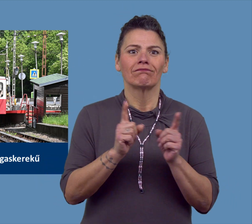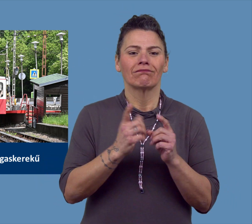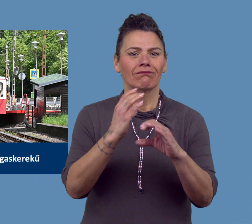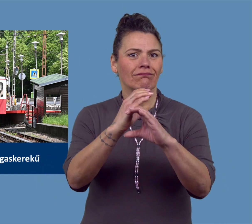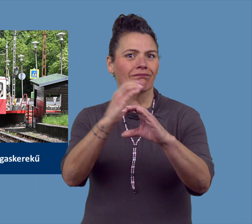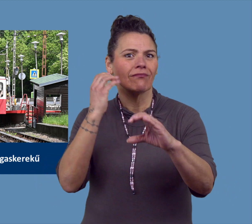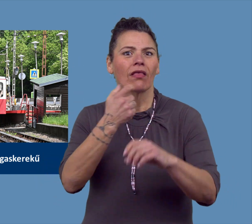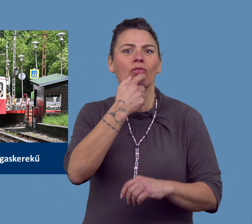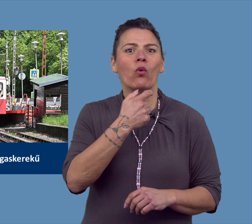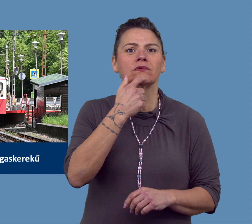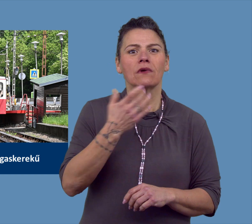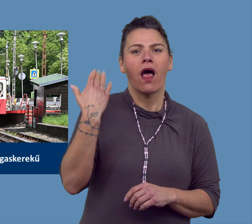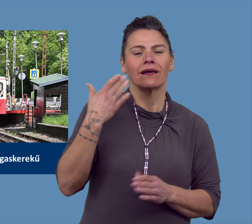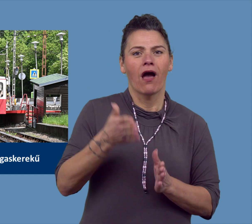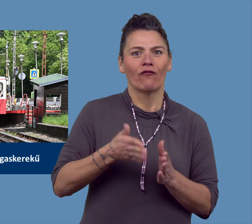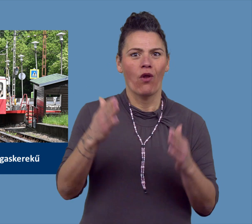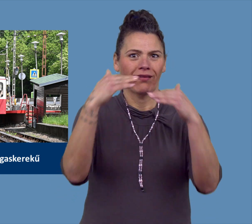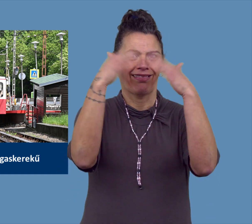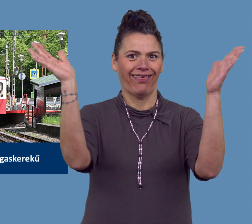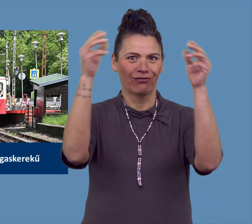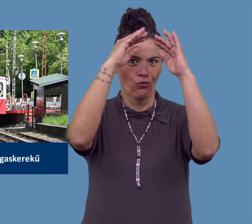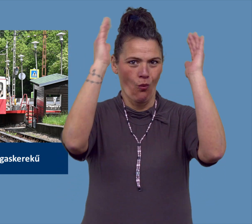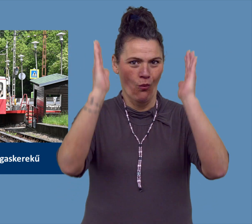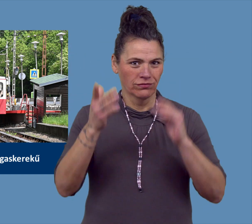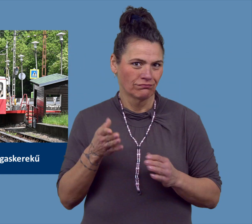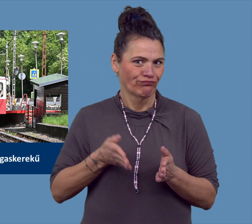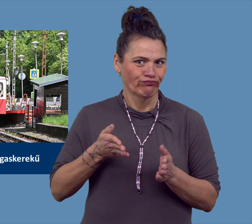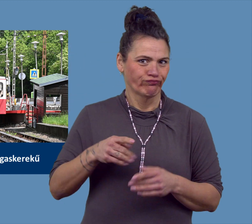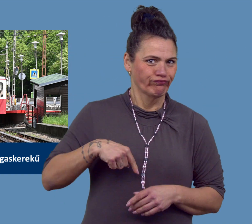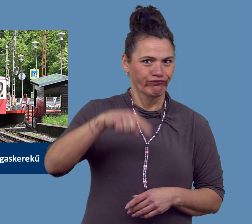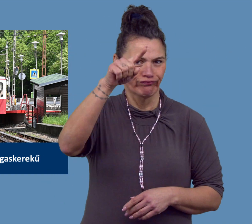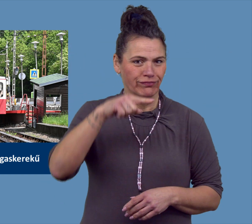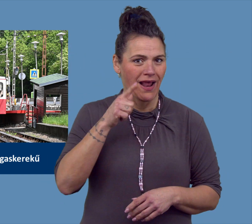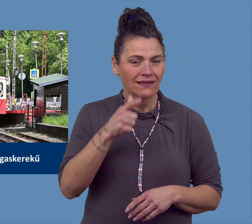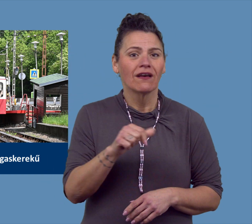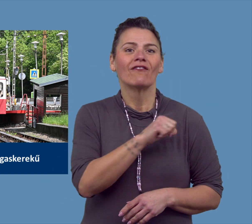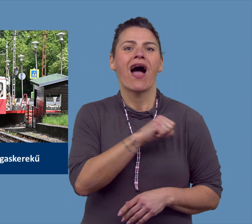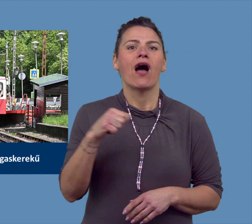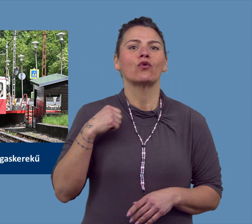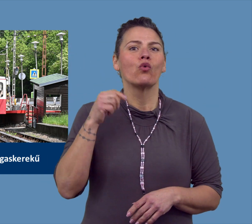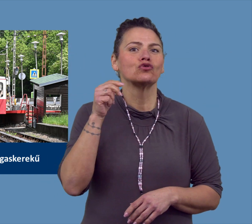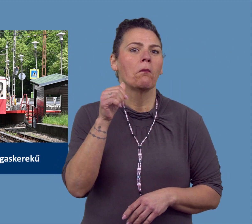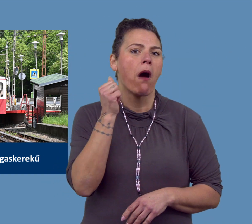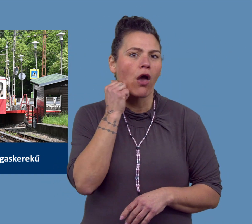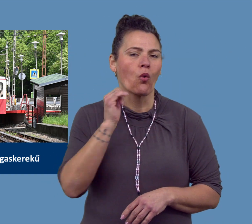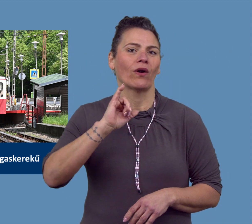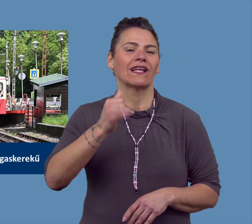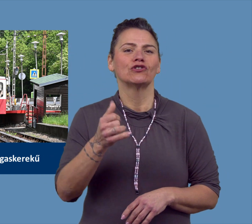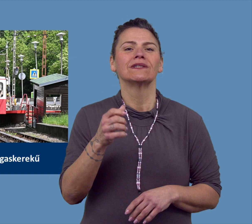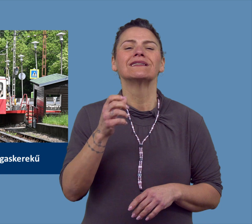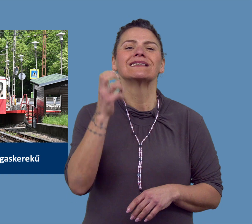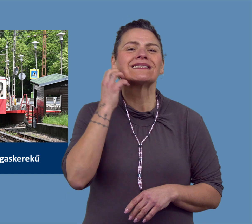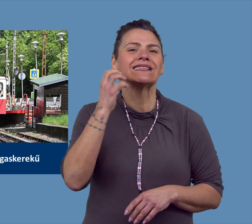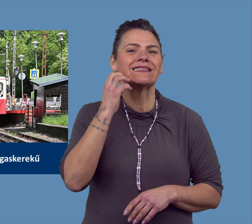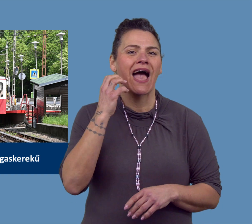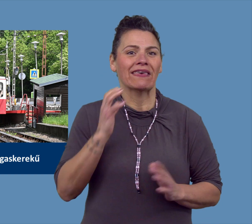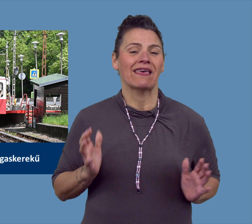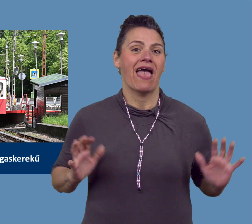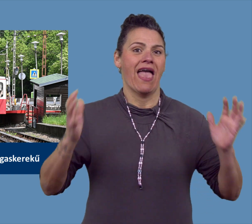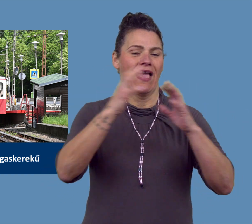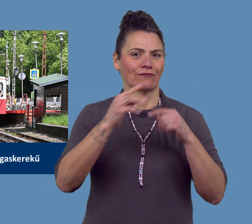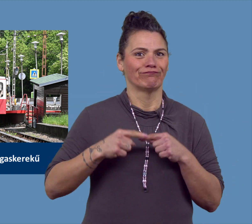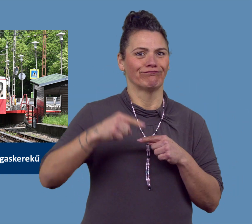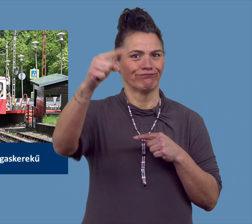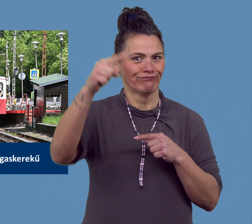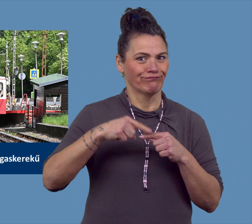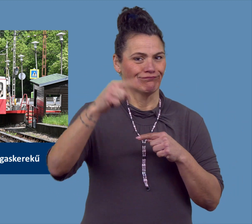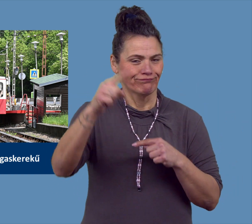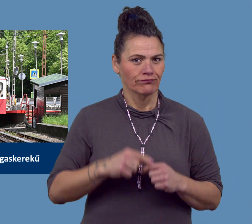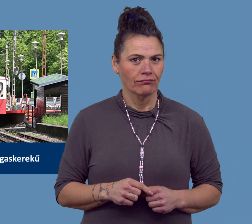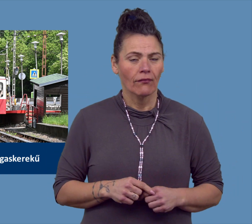a nyitott nosztalgia-szerelvény jár majd a Városmajor és a Széchenyi-hegy között.